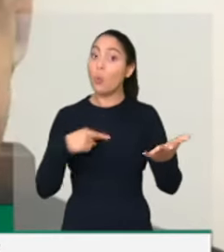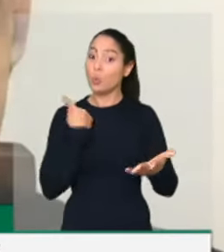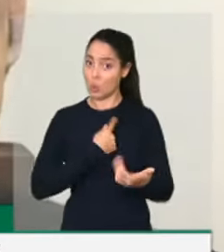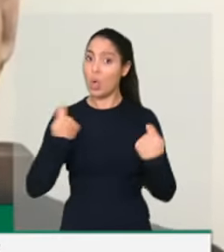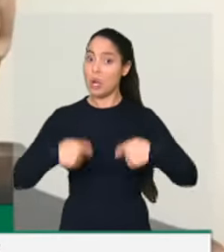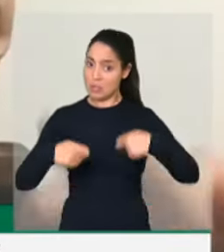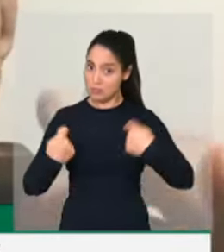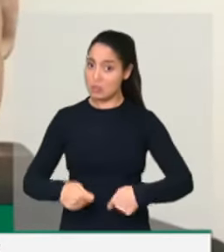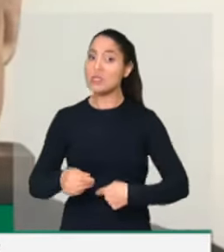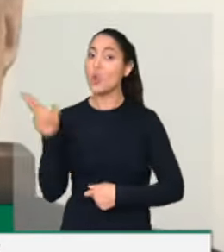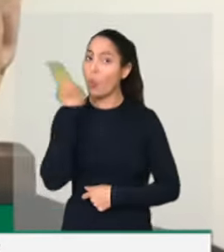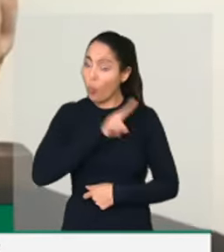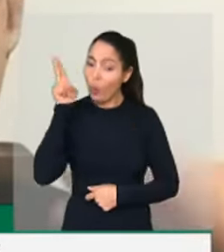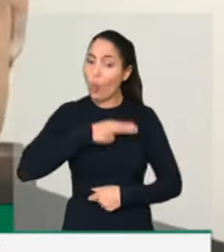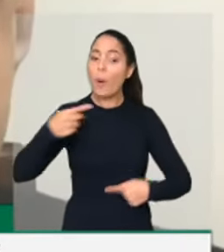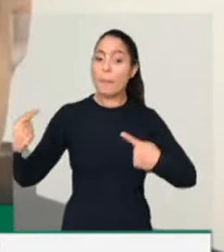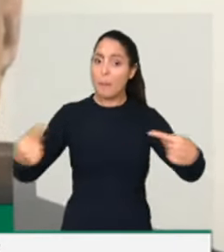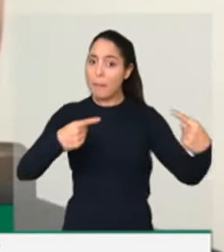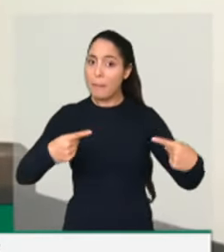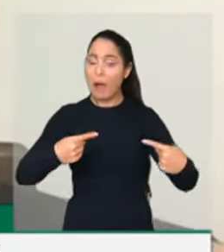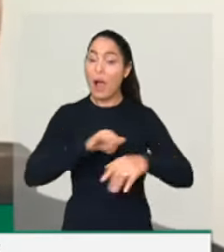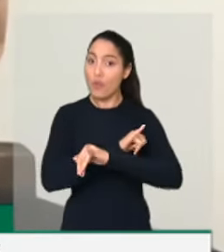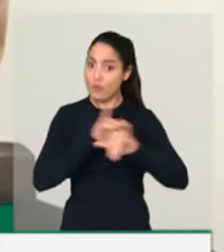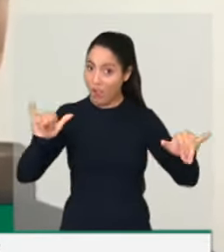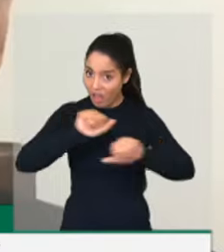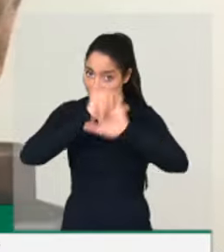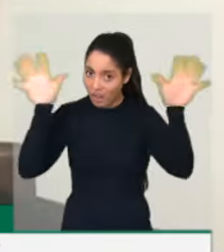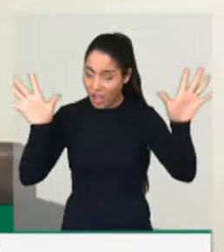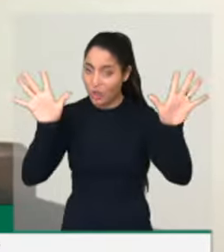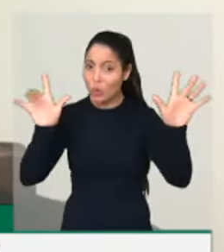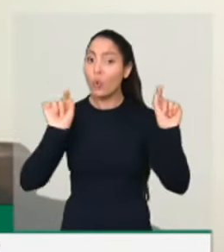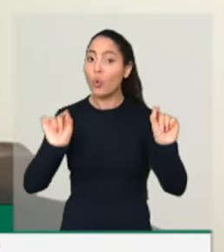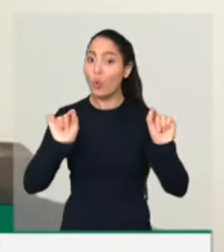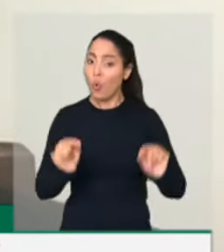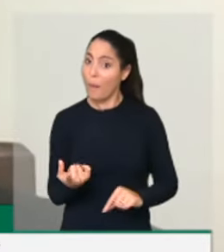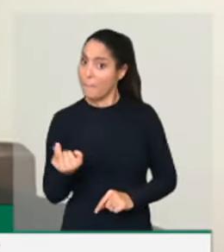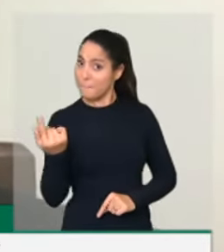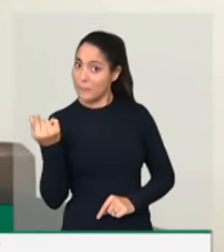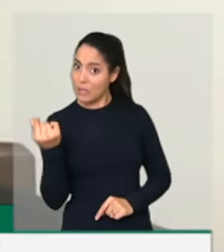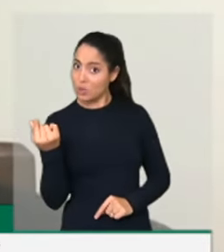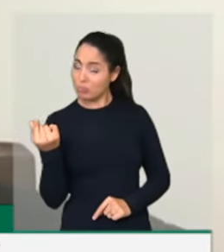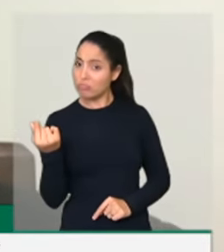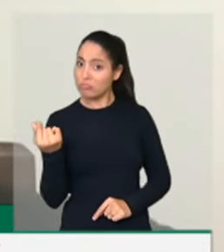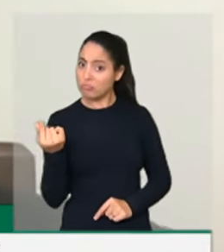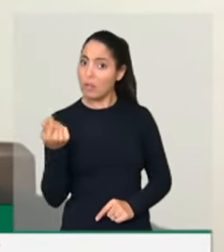PAGAR O QUE A INICIATIVA PRIVADA COBRA. AÍ O GOVERNO... BANCA, MAS DA MINHA PARTE EU NÃO ACHO CORRETO...